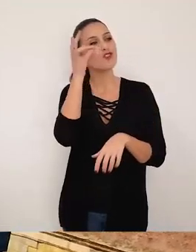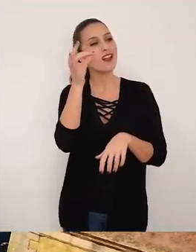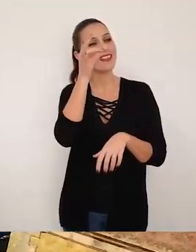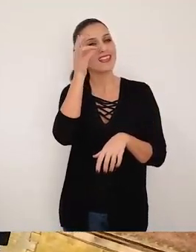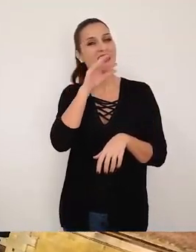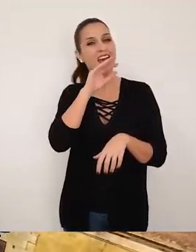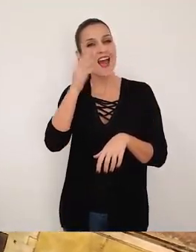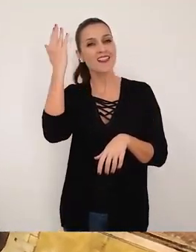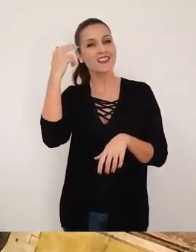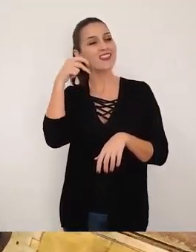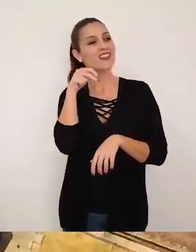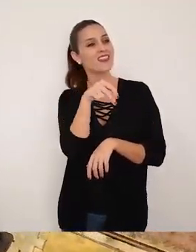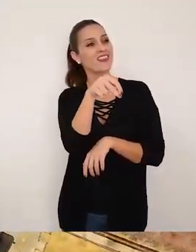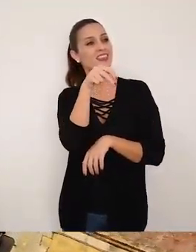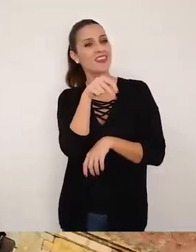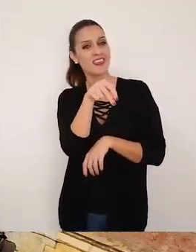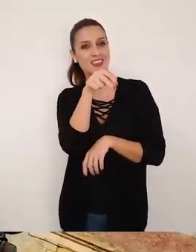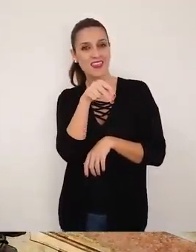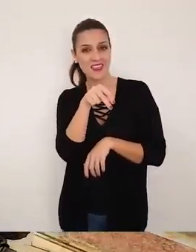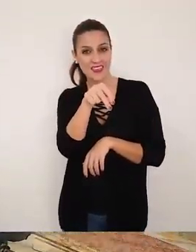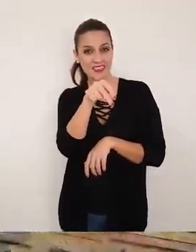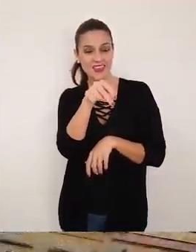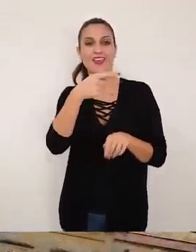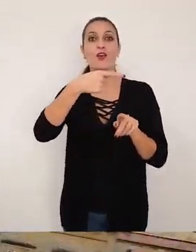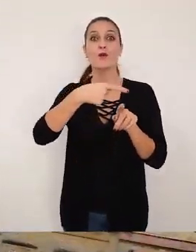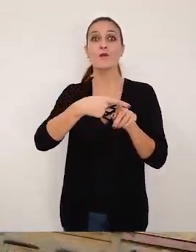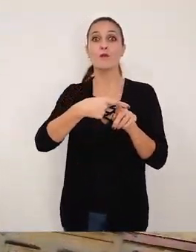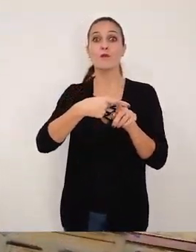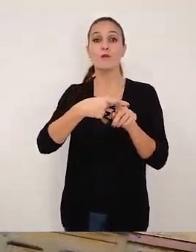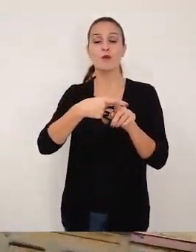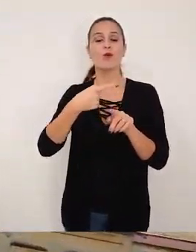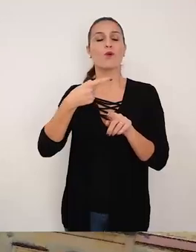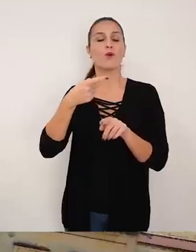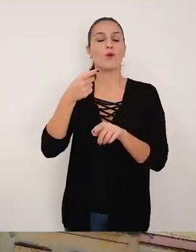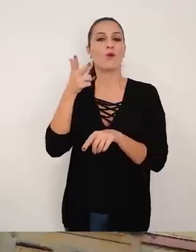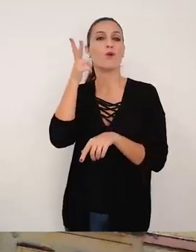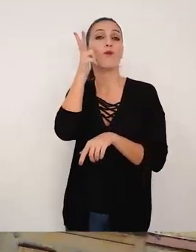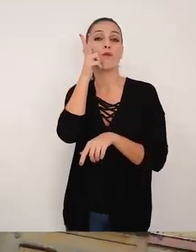accompagnati da una grande sensibilità per l’accoglienza turistica e la valorizzazione